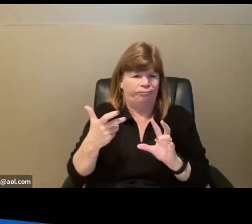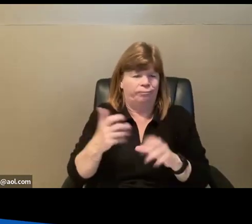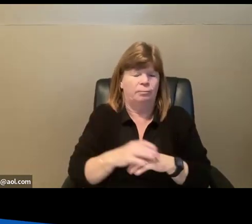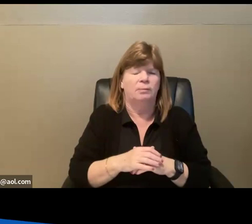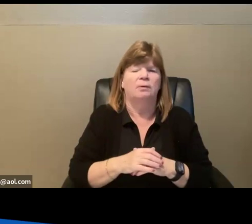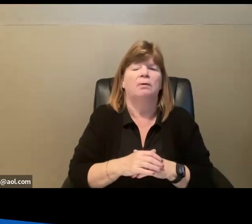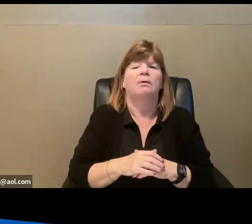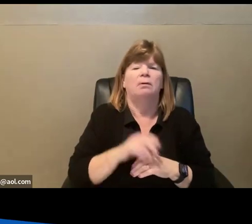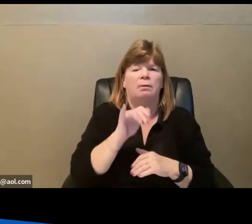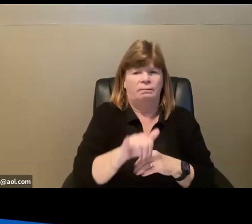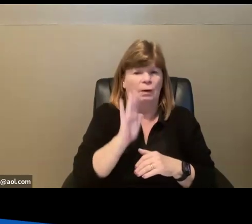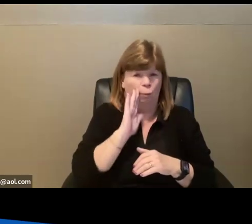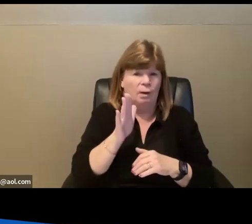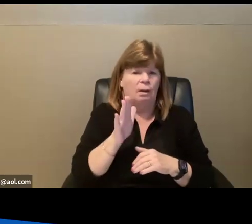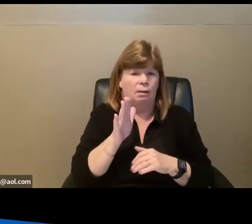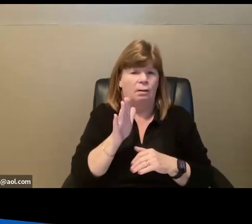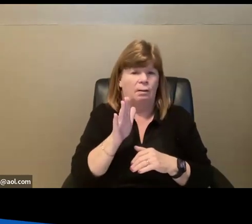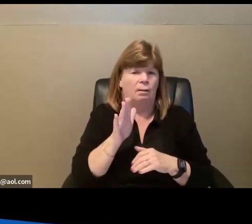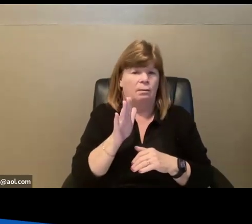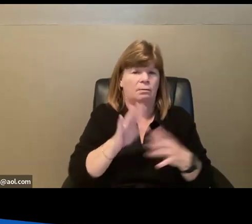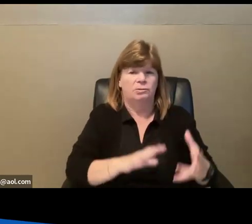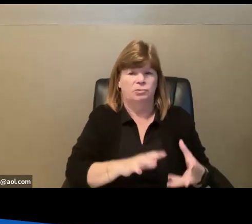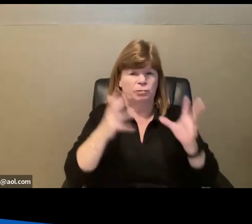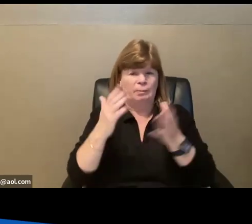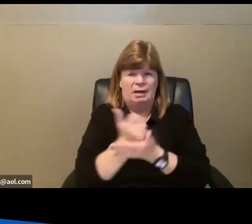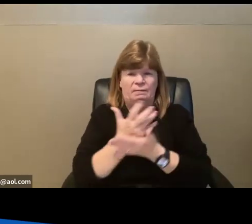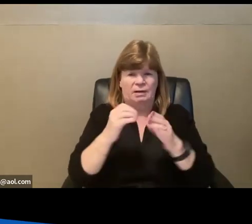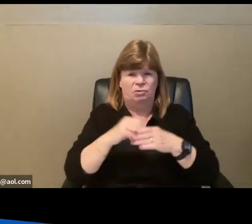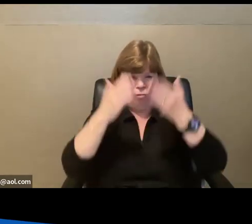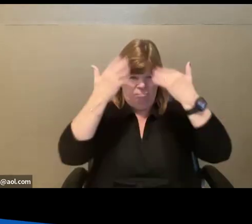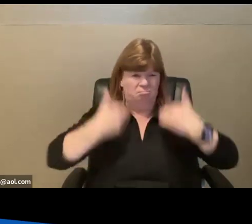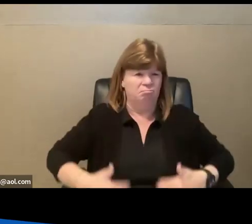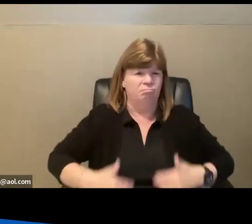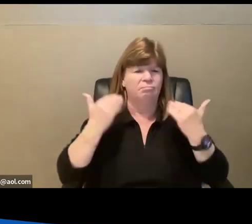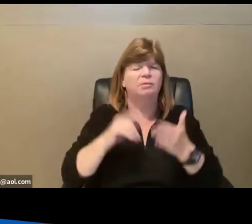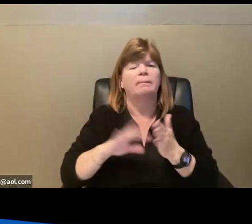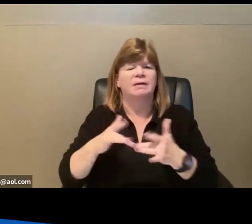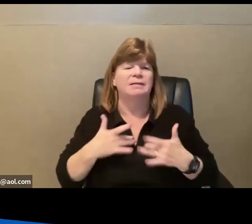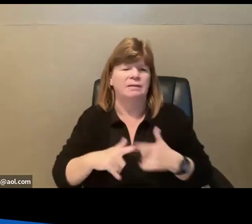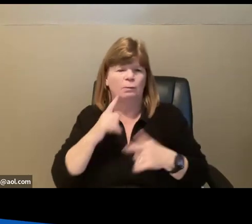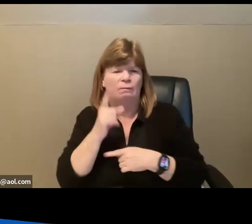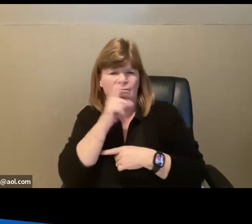eso va a interrumpir todo en tu sistema esquelético. Normalmente pondrán una prótesis ahí.